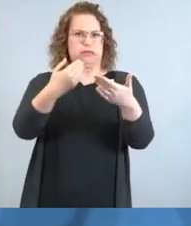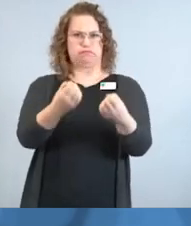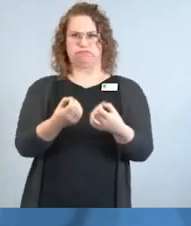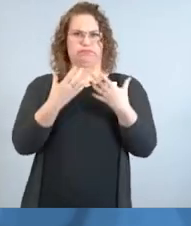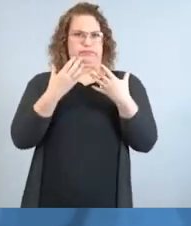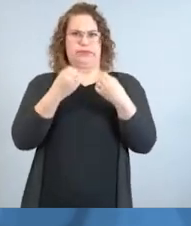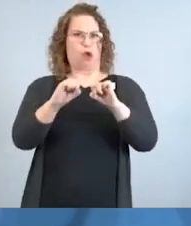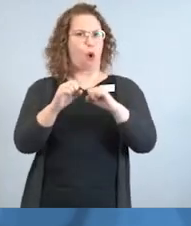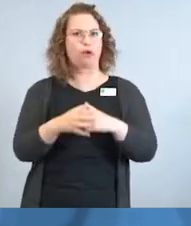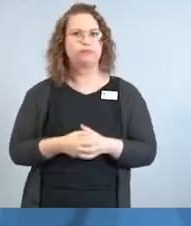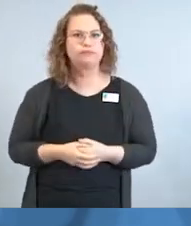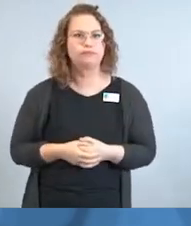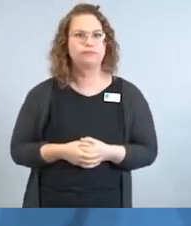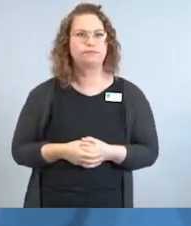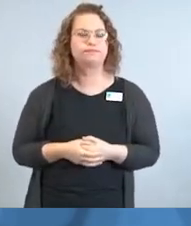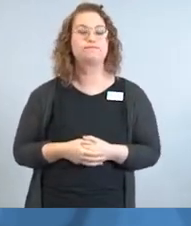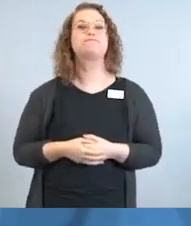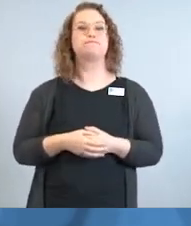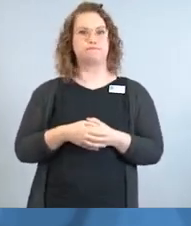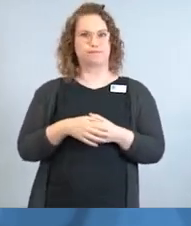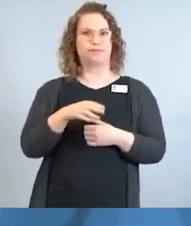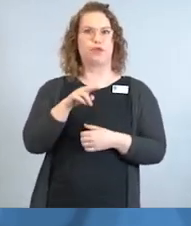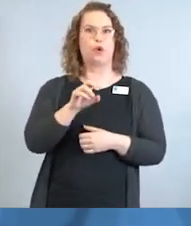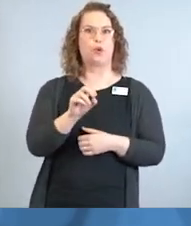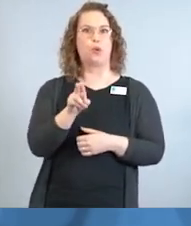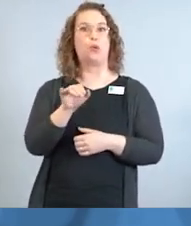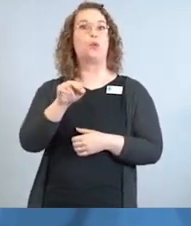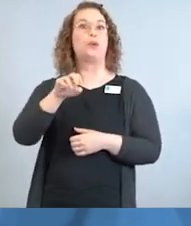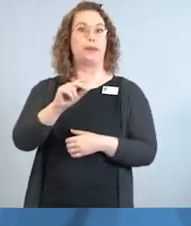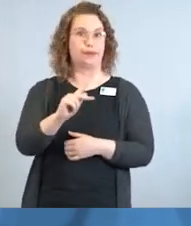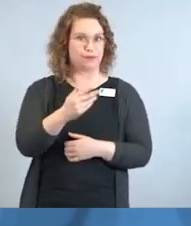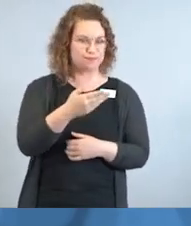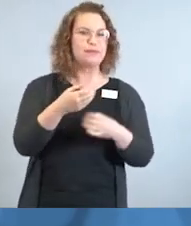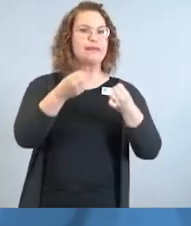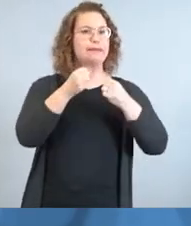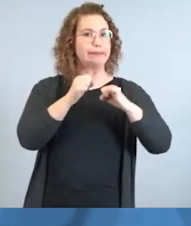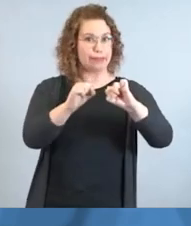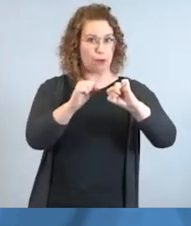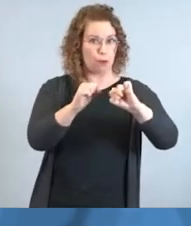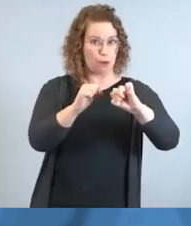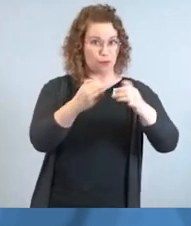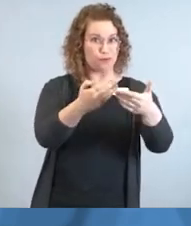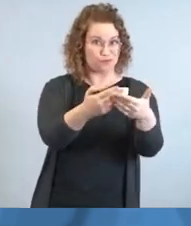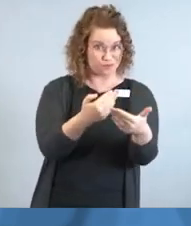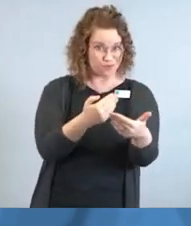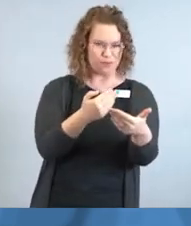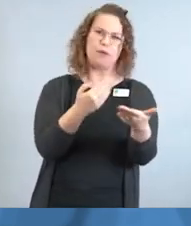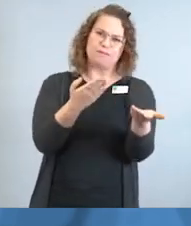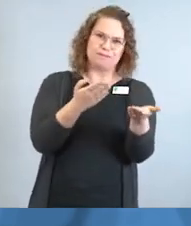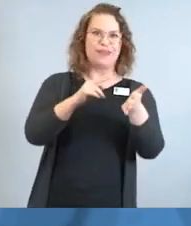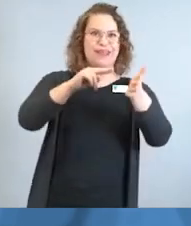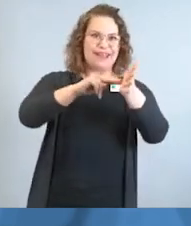Sen teho perustuu siihen, että nämä erilaiset tekniset alustat, joita äsken tässä näytin, niitä on seitsemän tällä hetkellä käytössä,